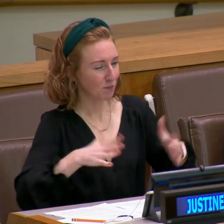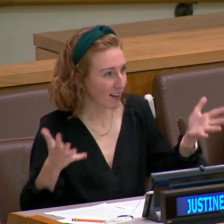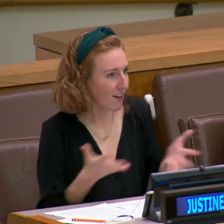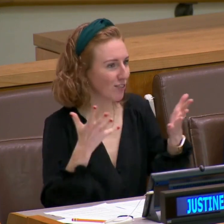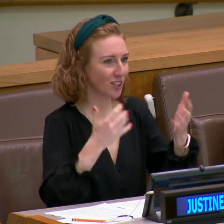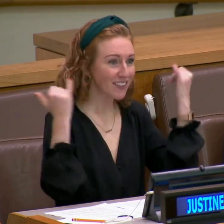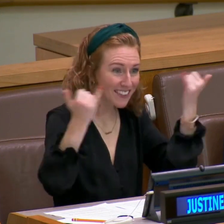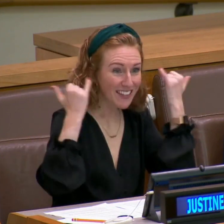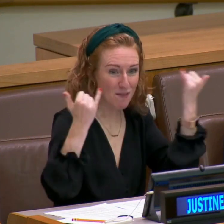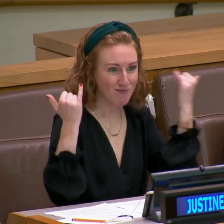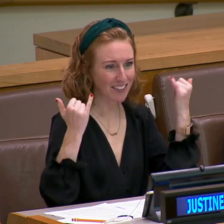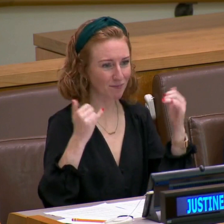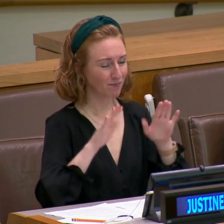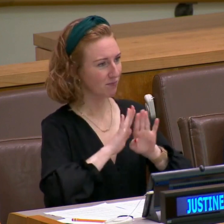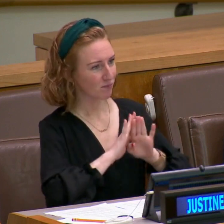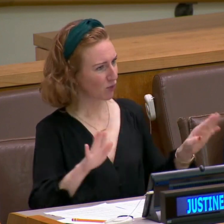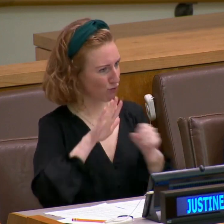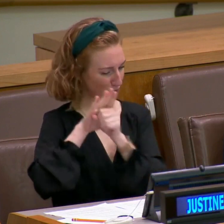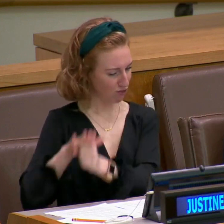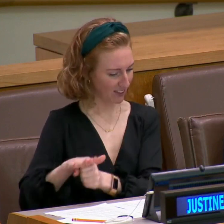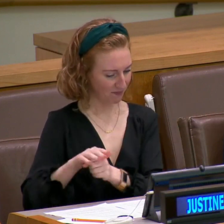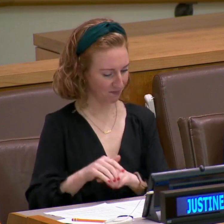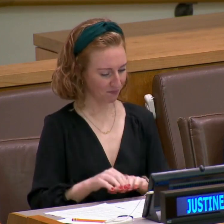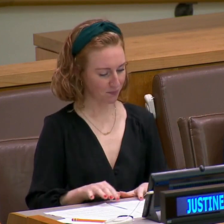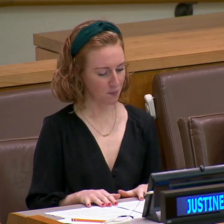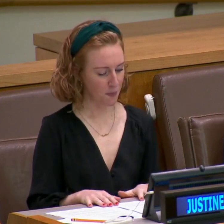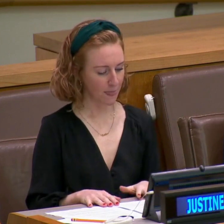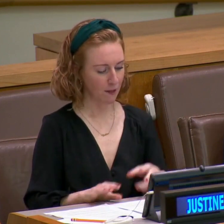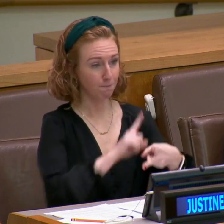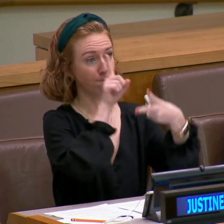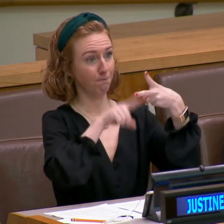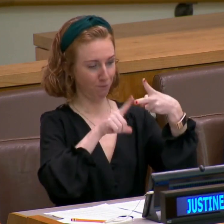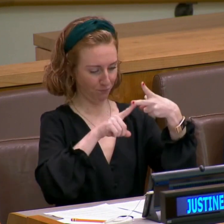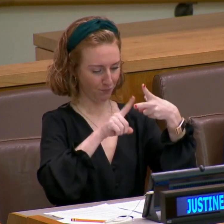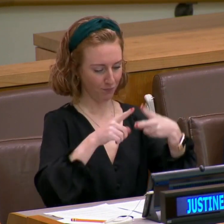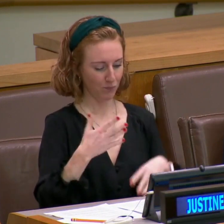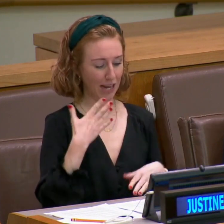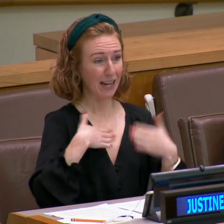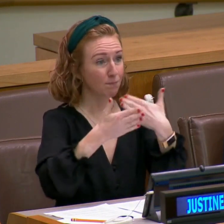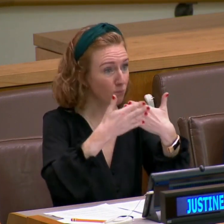de signos debe ser alentada y celebrada, no reprimido. En segundo lugar